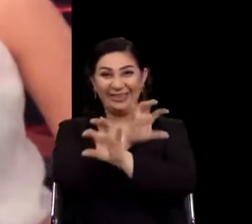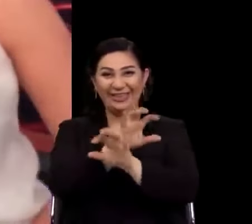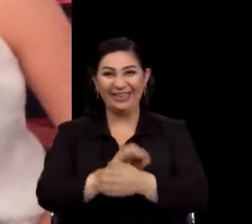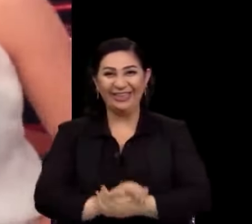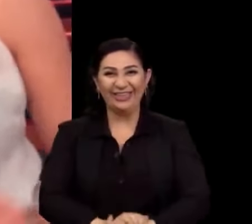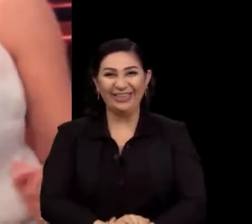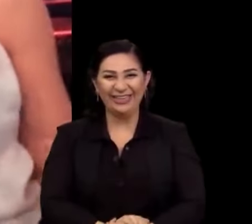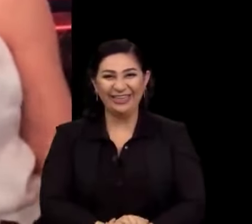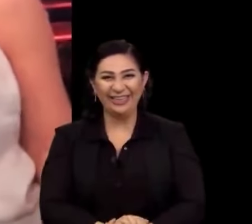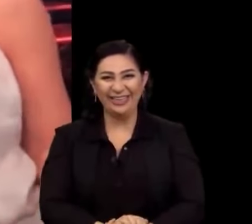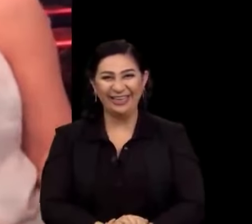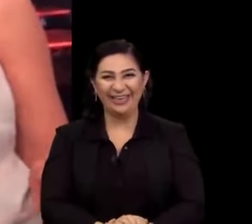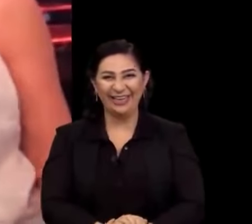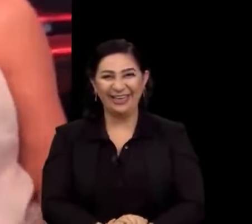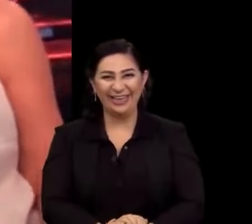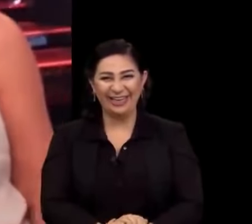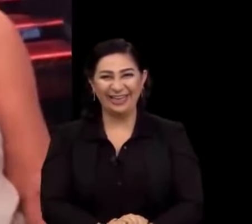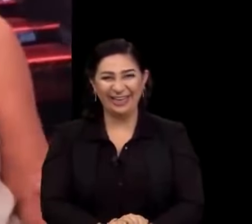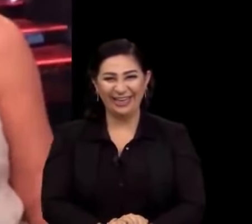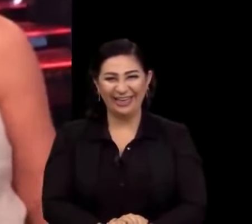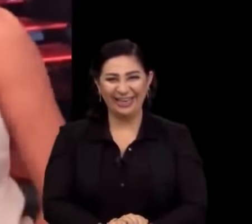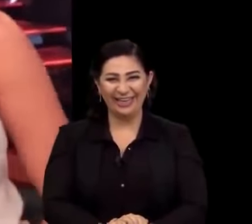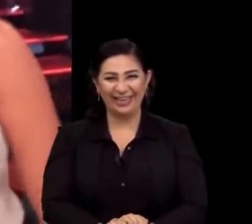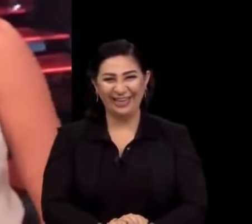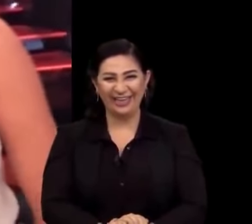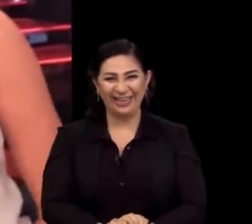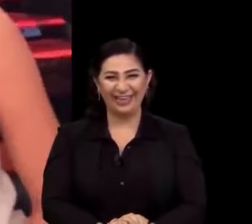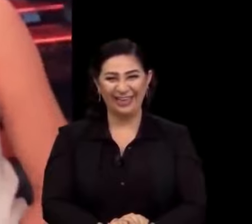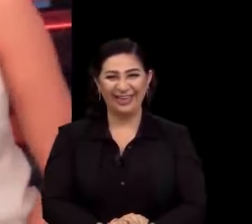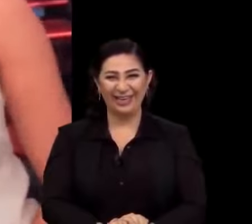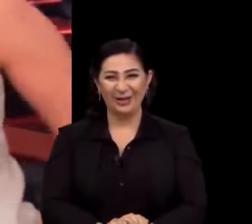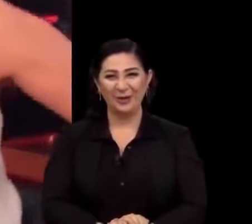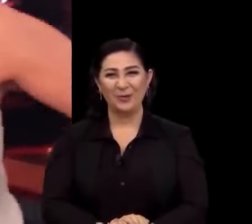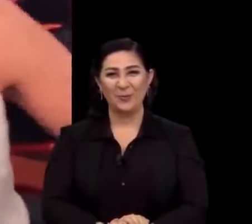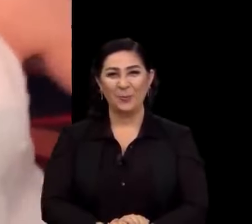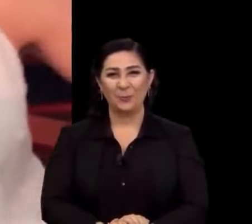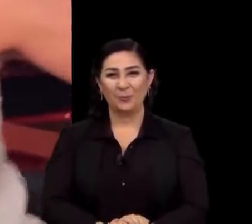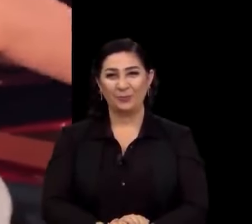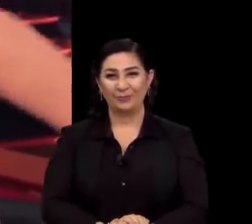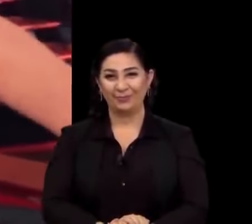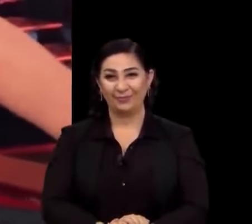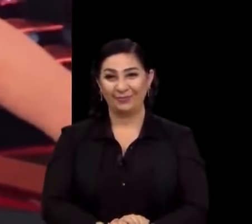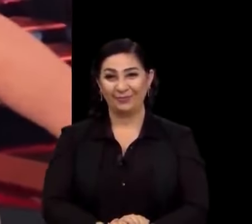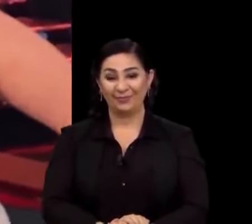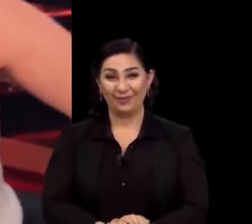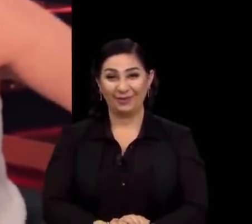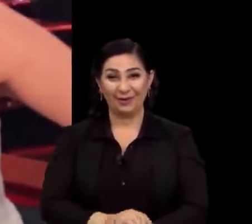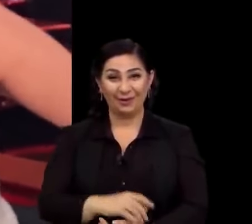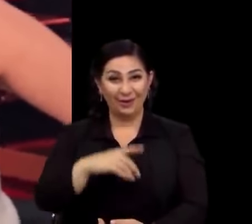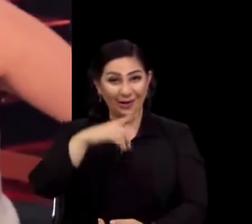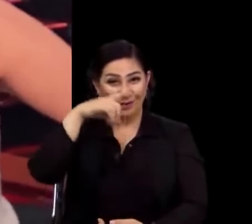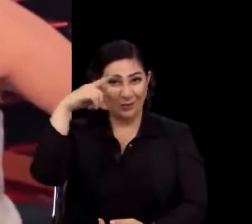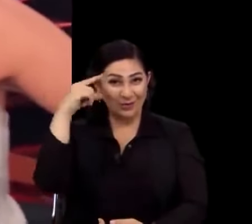[Kahkaha] ama Bakayım gözlerimin güzelliğine bakar